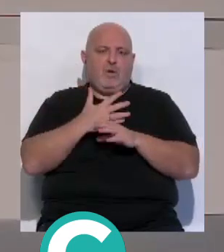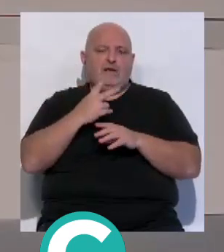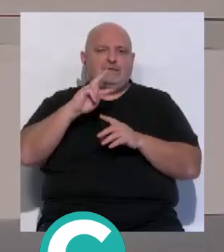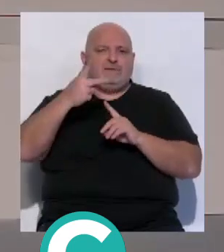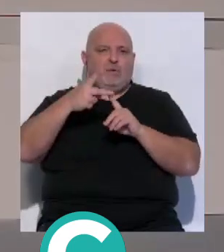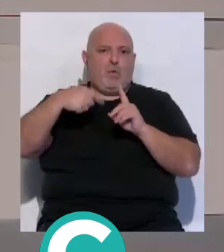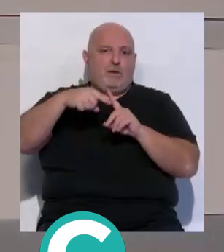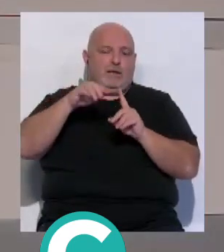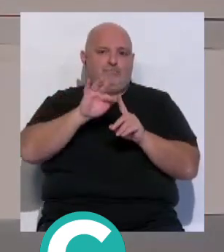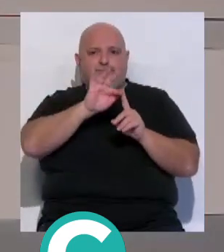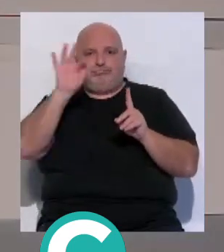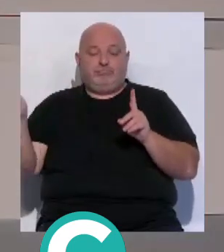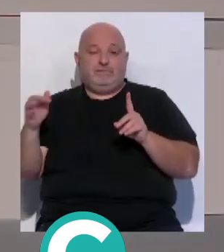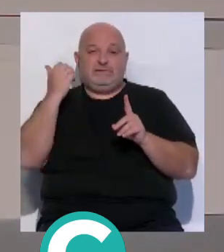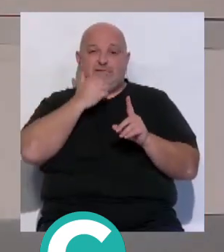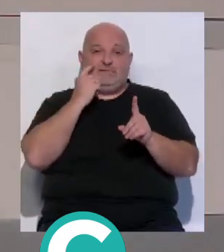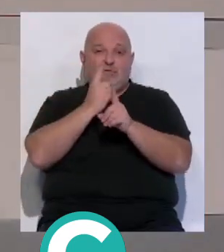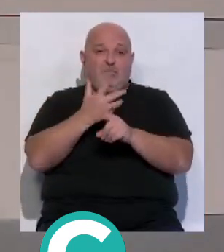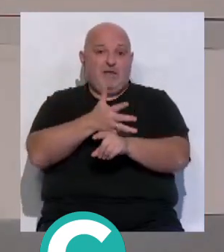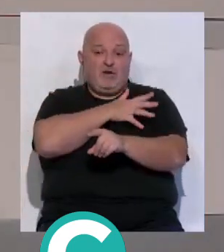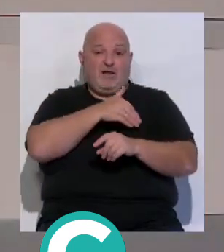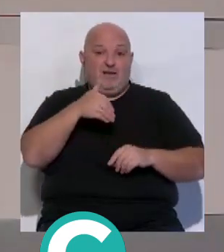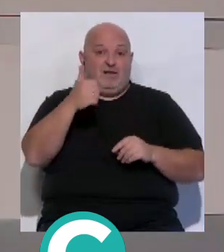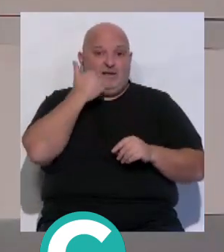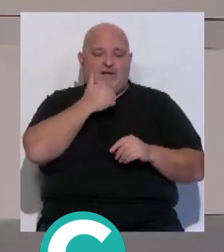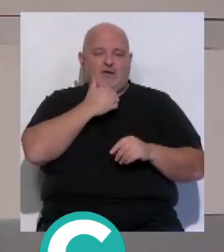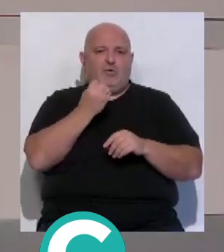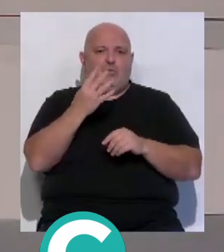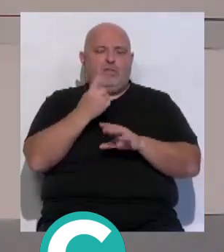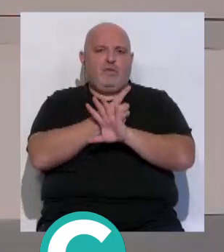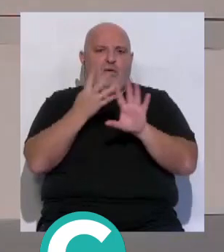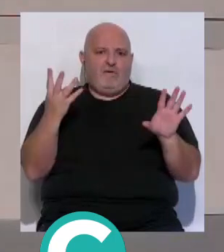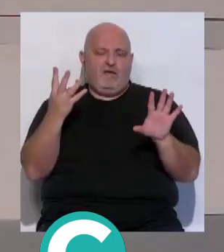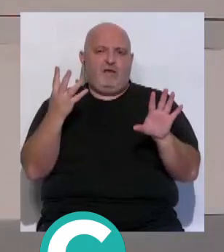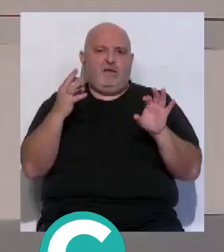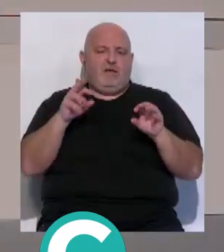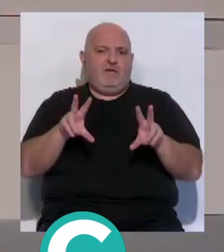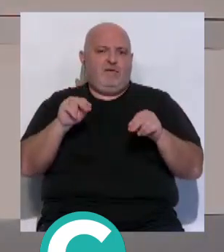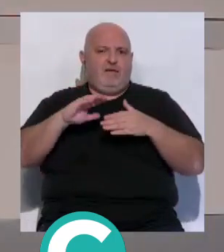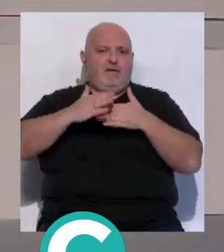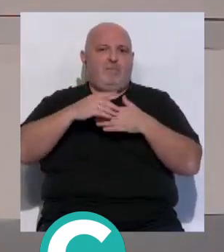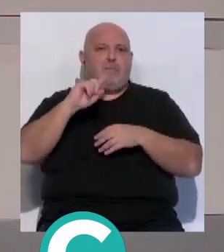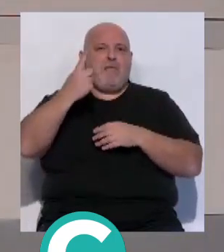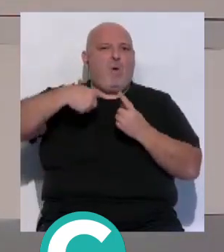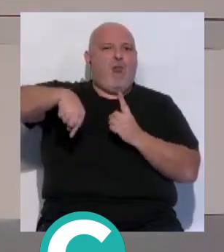entera porque el sábado frente al mallorca es la jornada 19 se completa La primera vuelta que ha